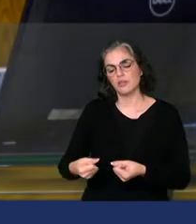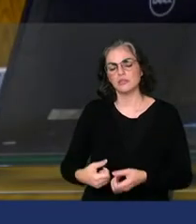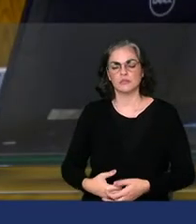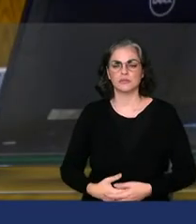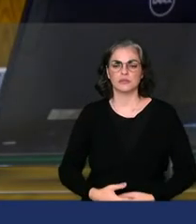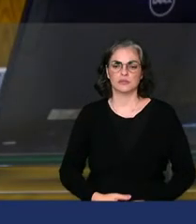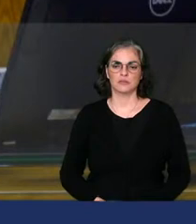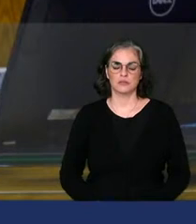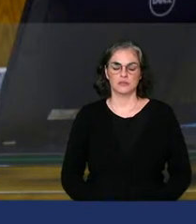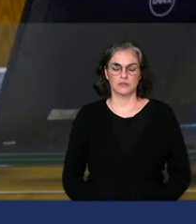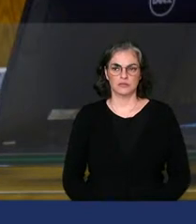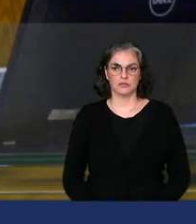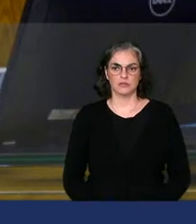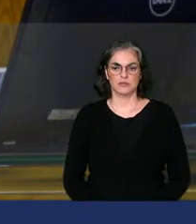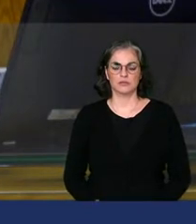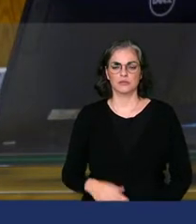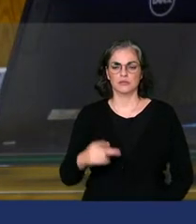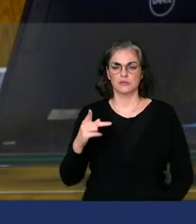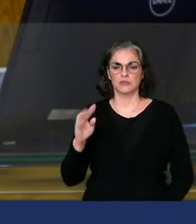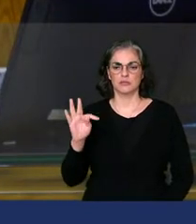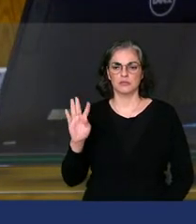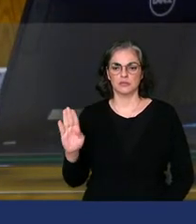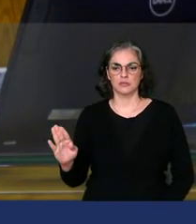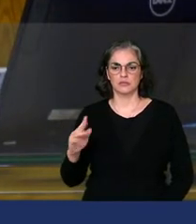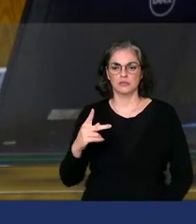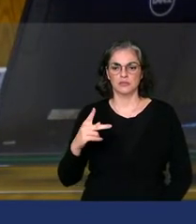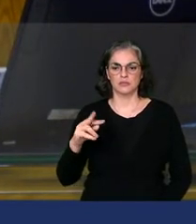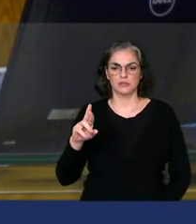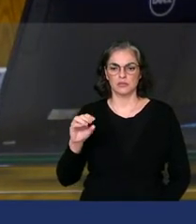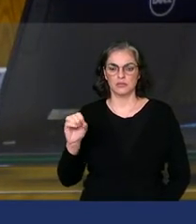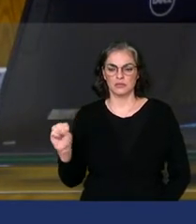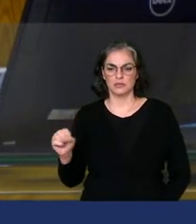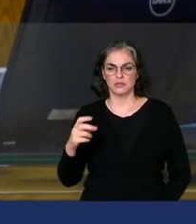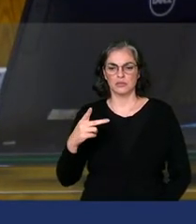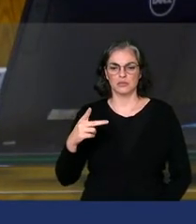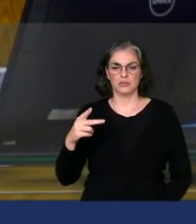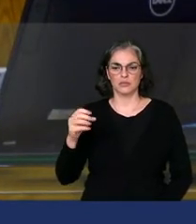ENTENDEMOS, POR ISSO QUE DEFENDEMOS. [PRESIDENTE]: PTB,